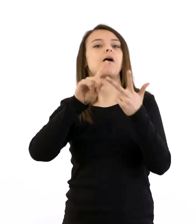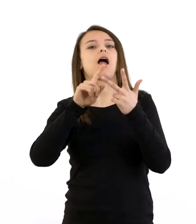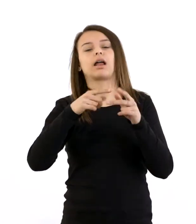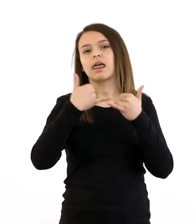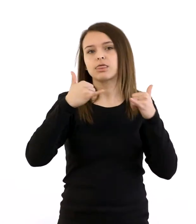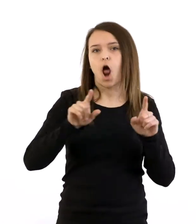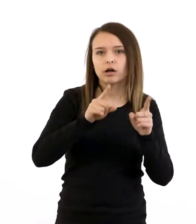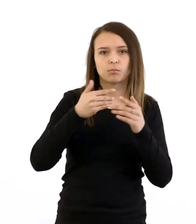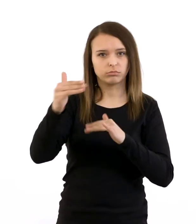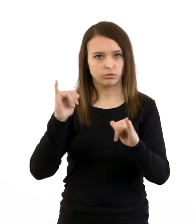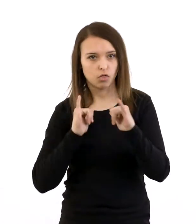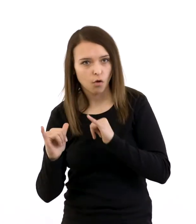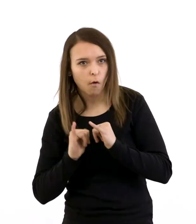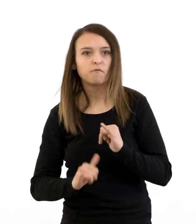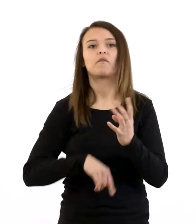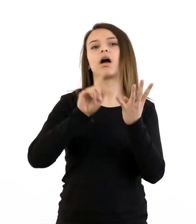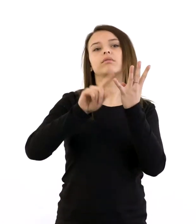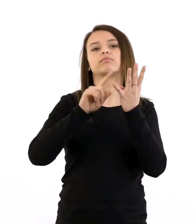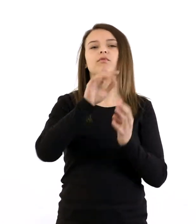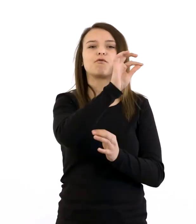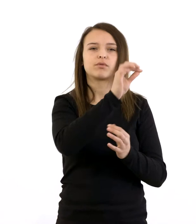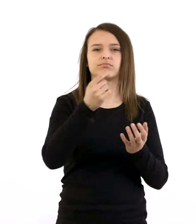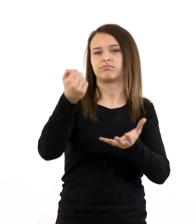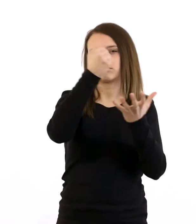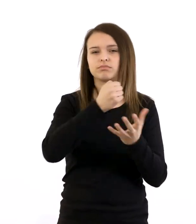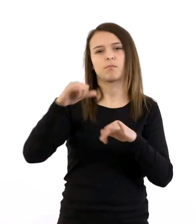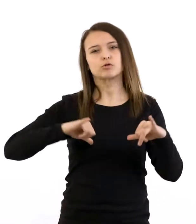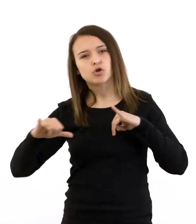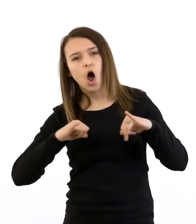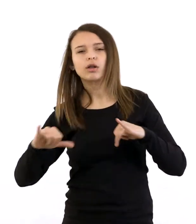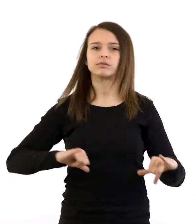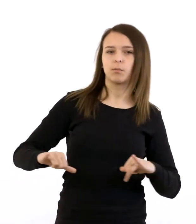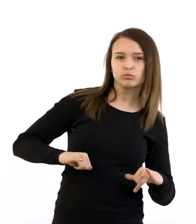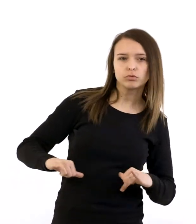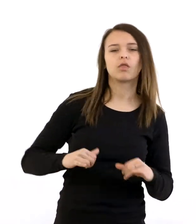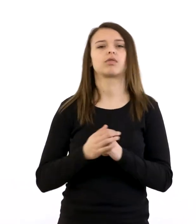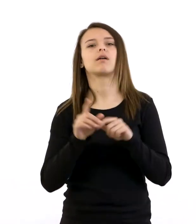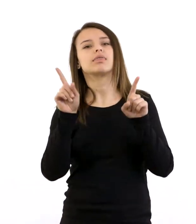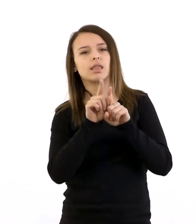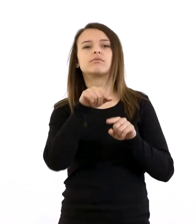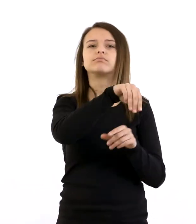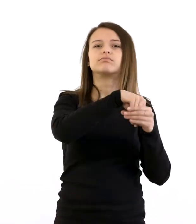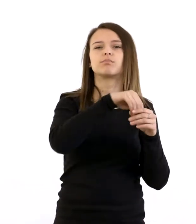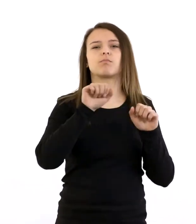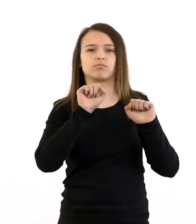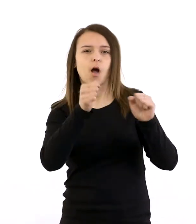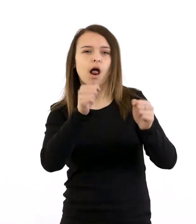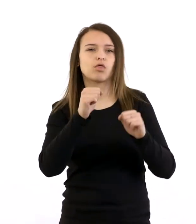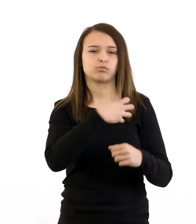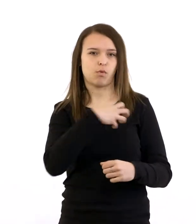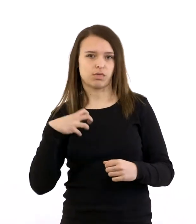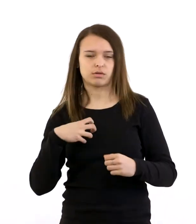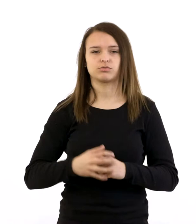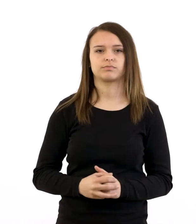ze źródeł publicznych (rządowych i samorządowych) oraz poprzez prowadzenie działalności gospodarczej.